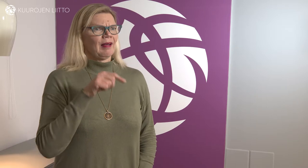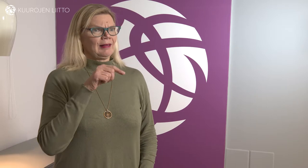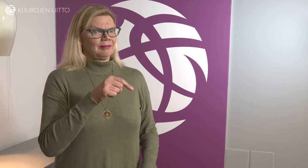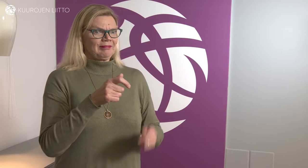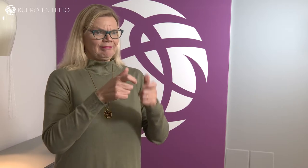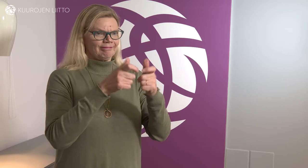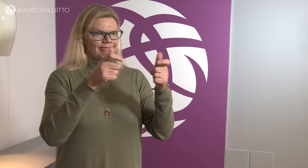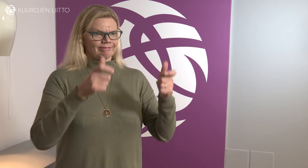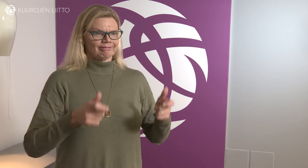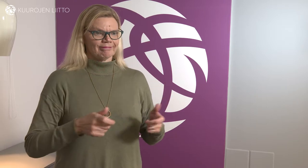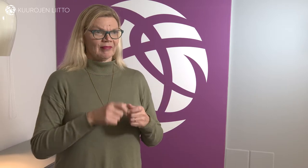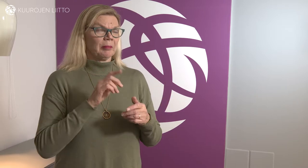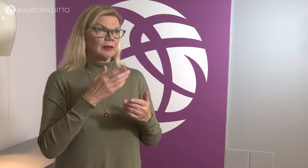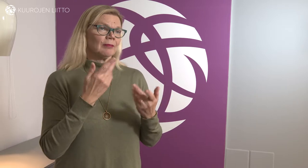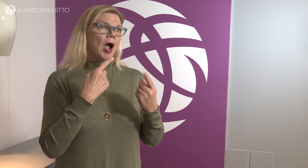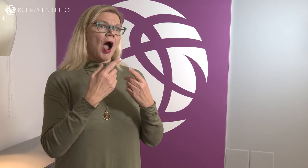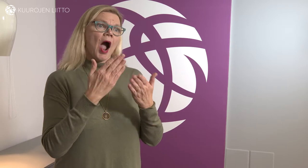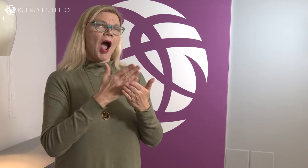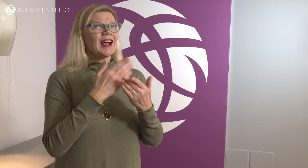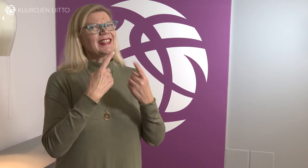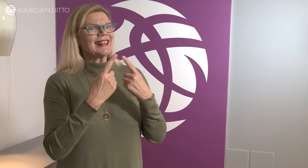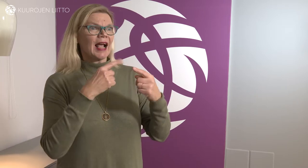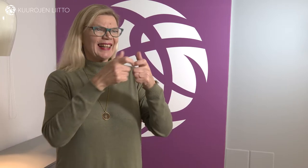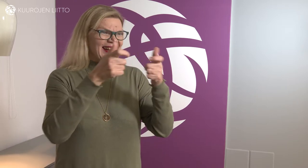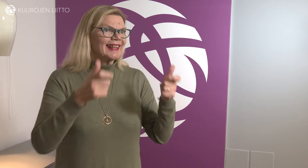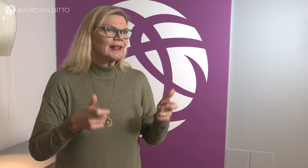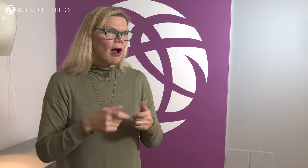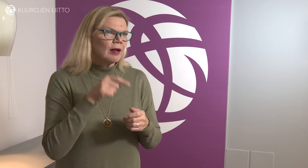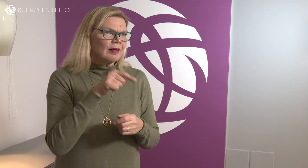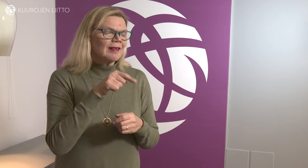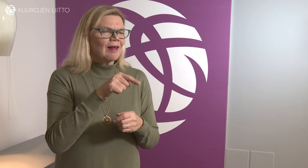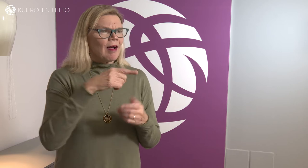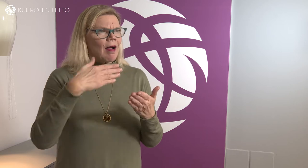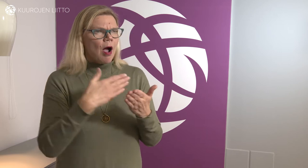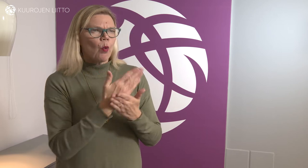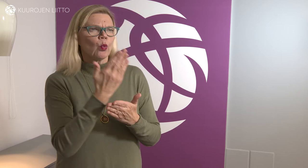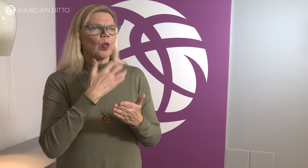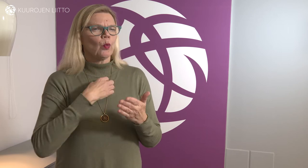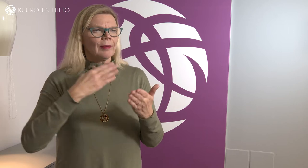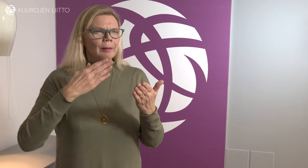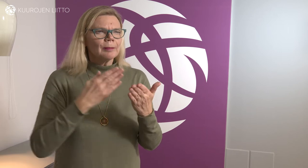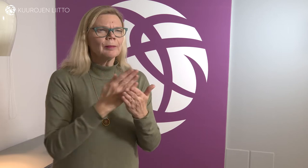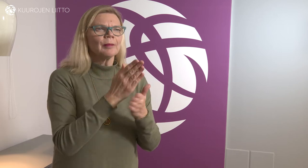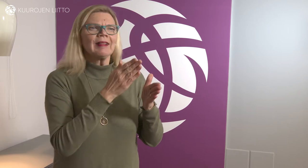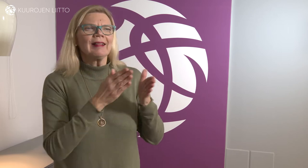Asiakirja toimii siis tiekarttana, jonka avulla löydämme ikään kuin -